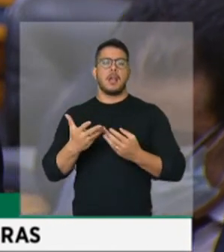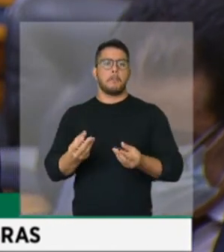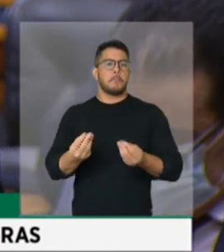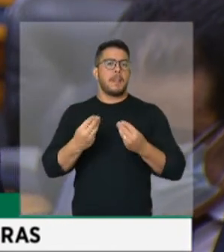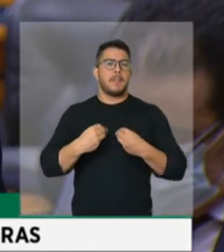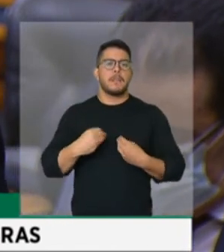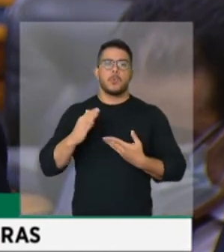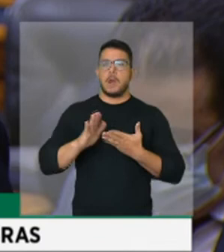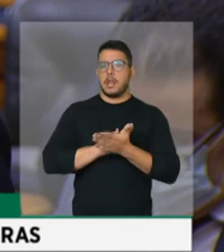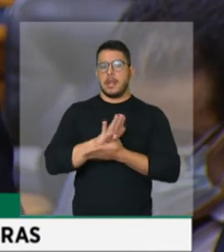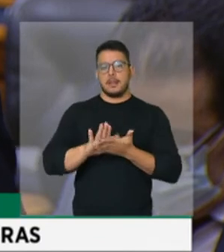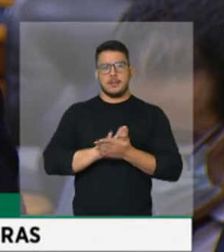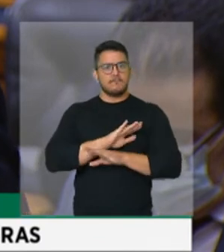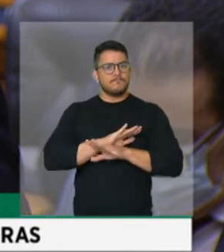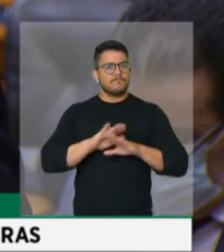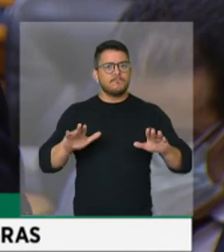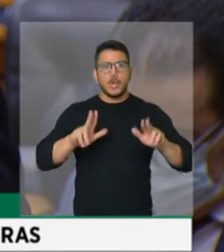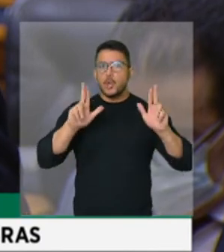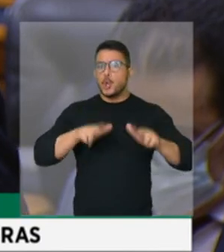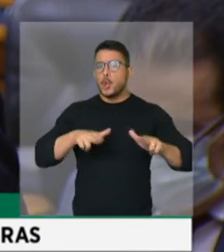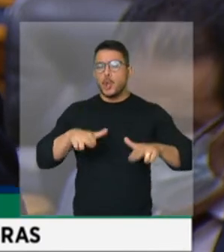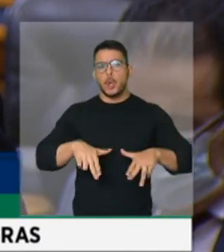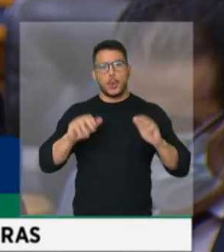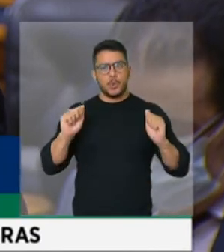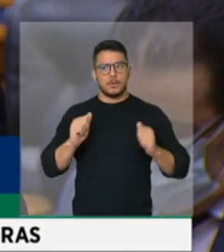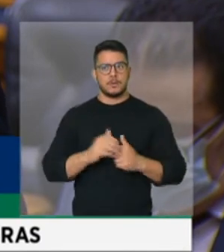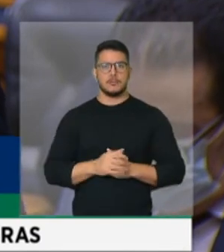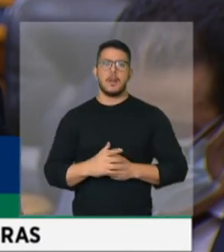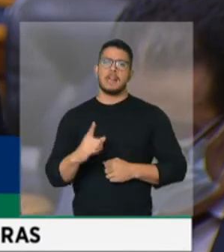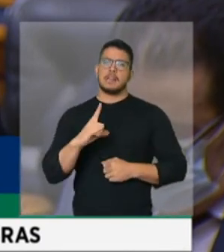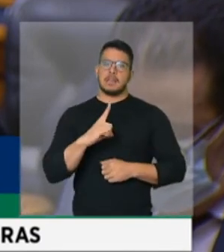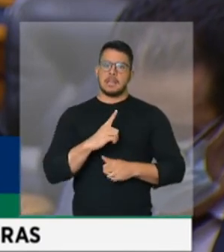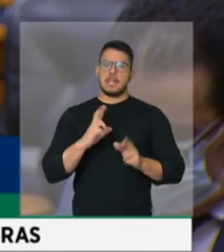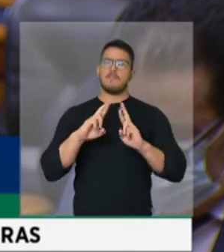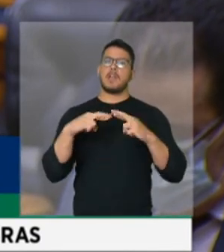DELE E NEM QUEM QUER QUE SEJA. REUNIÃO QUE EU RECEBI EM JANTAR EM MINHA CASA, SEMANA